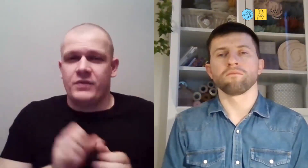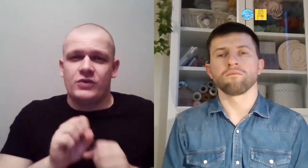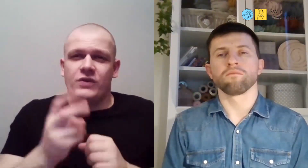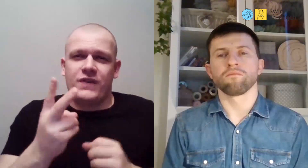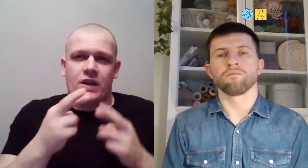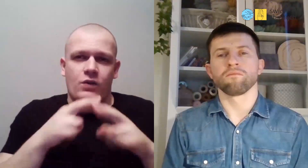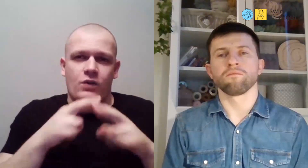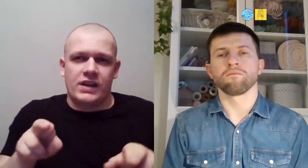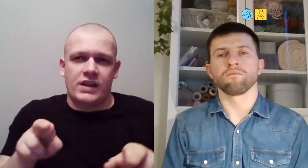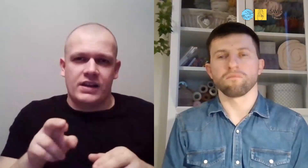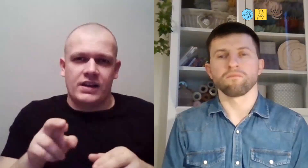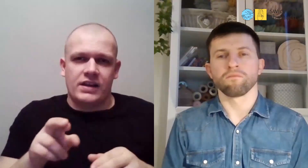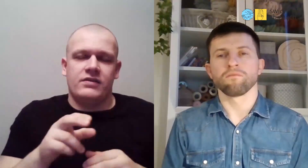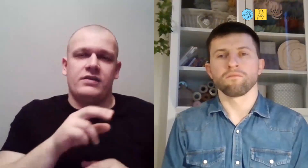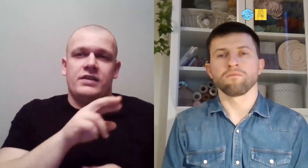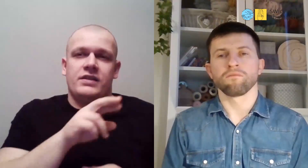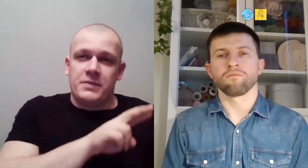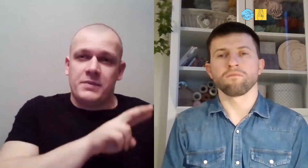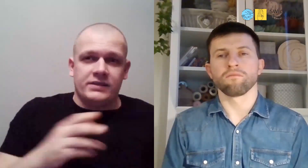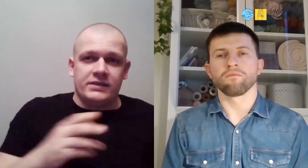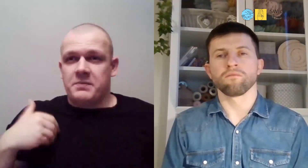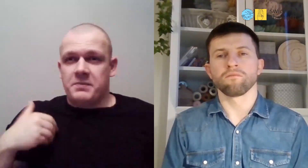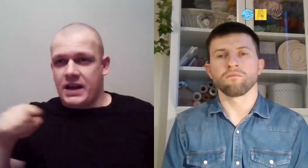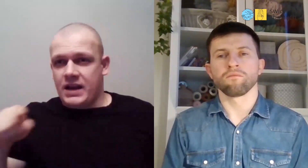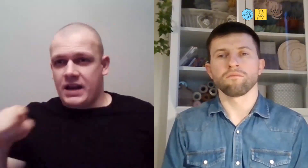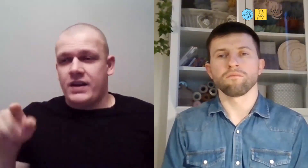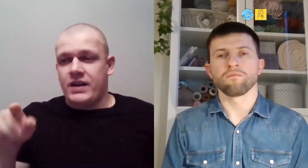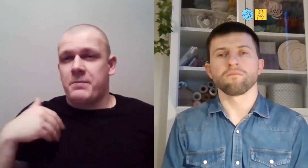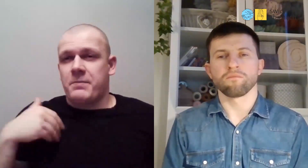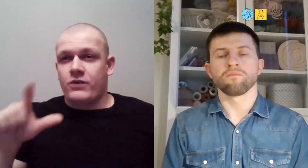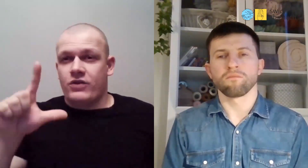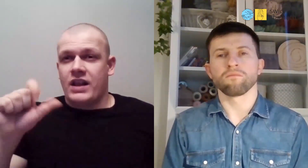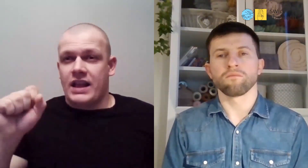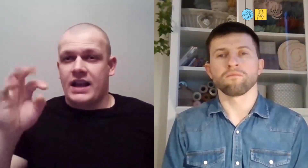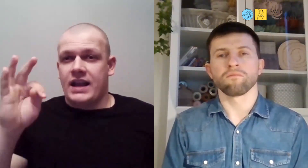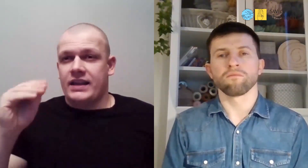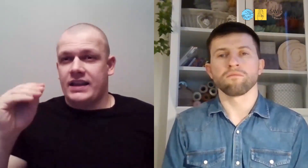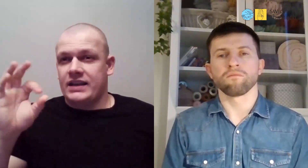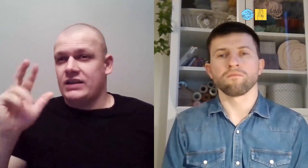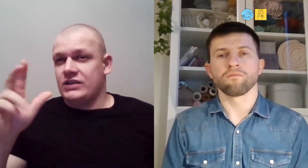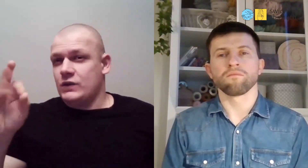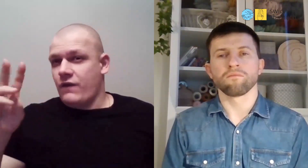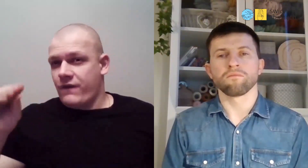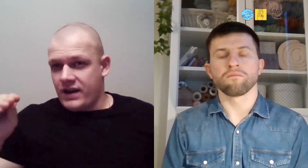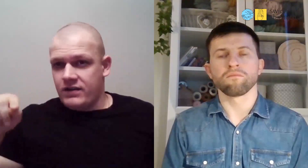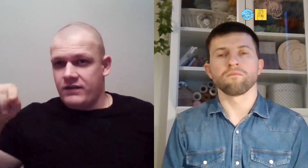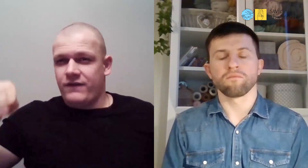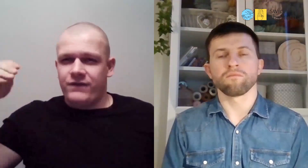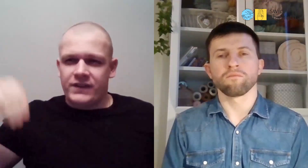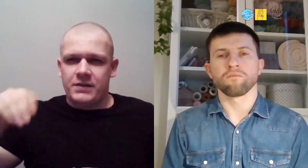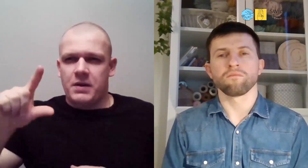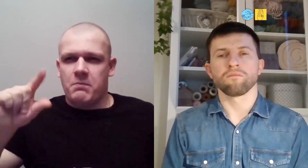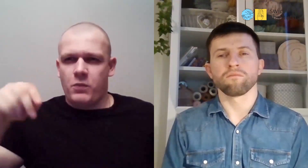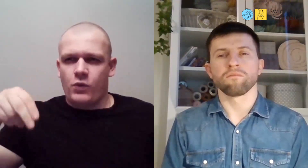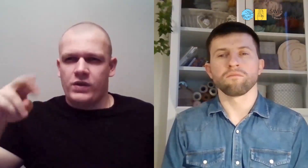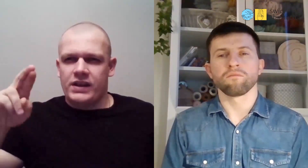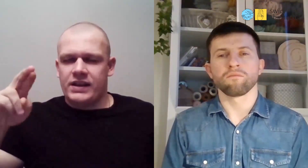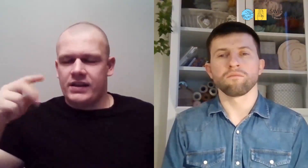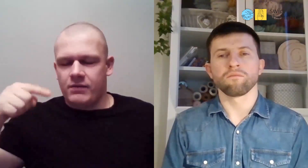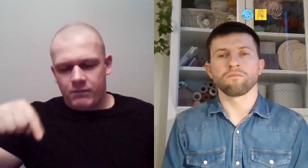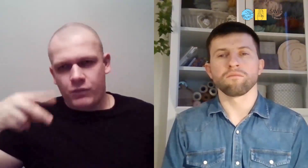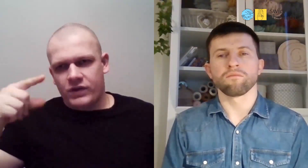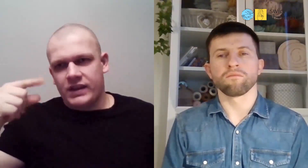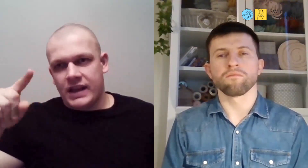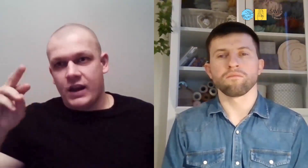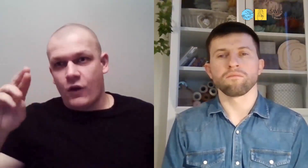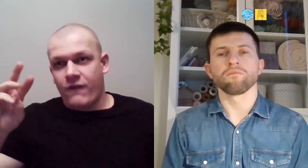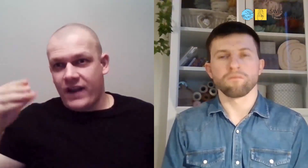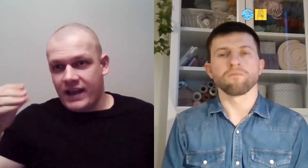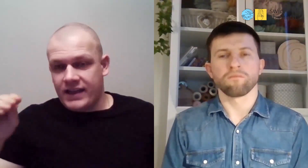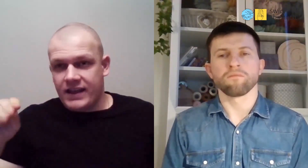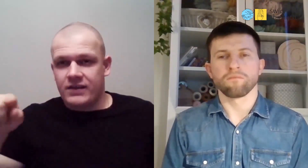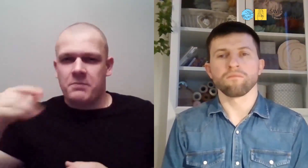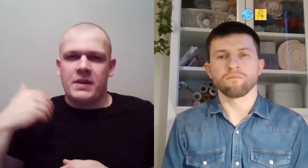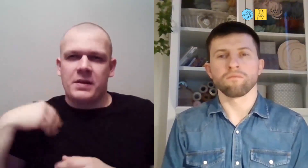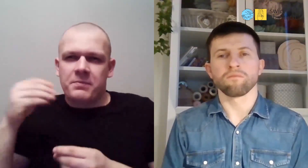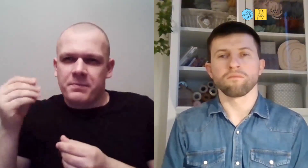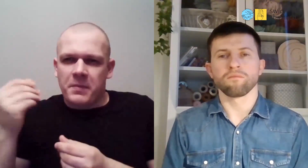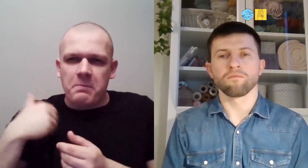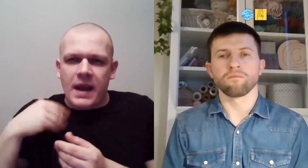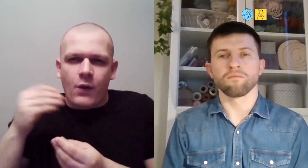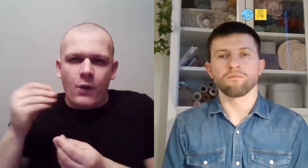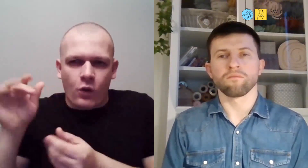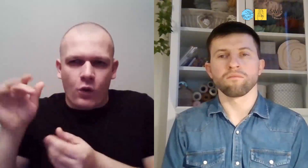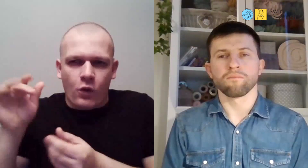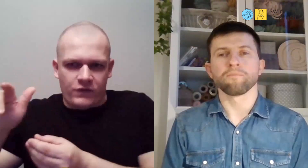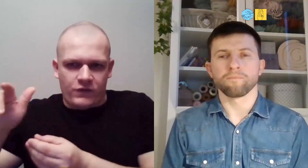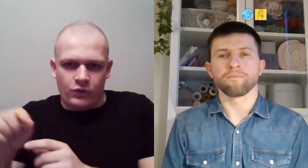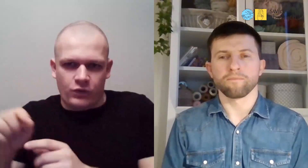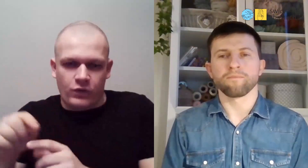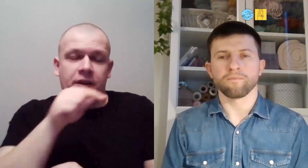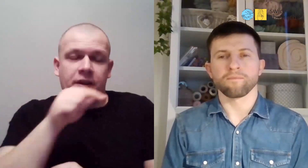Są 2 rodzaje rękawiczek: białe to lateksowe, takie pudrowe.